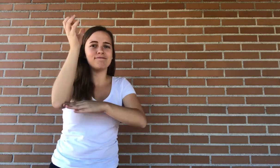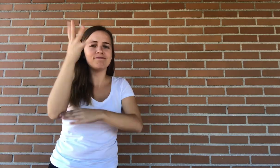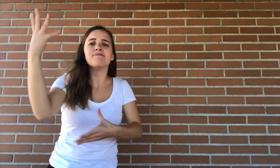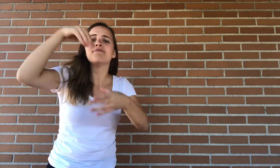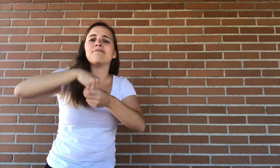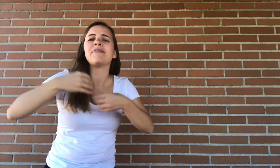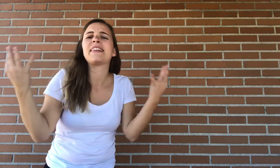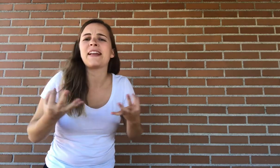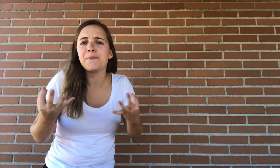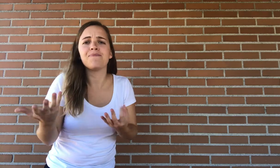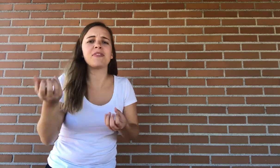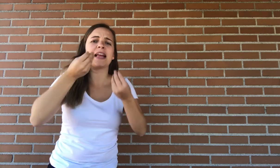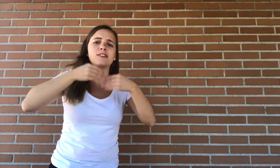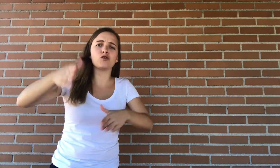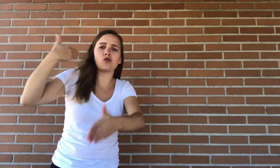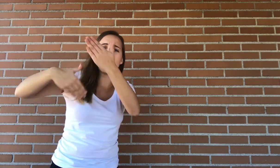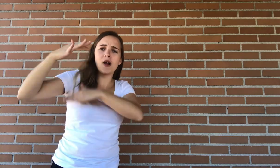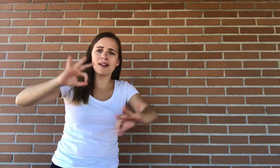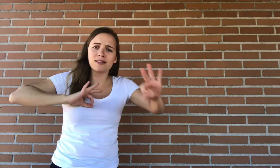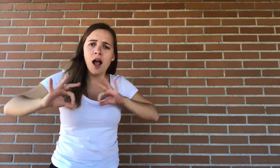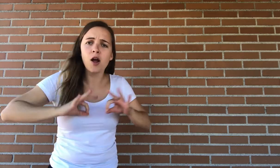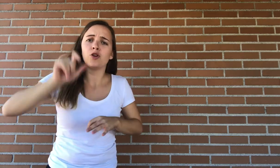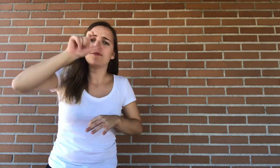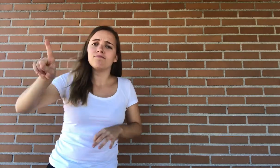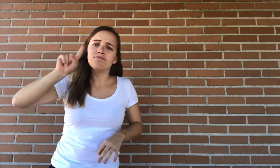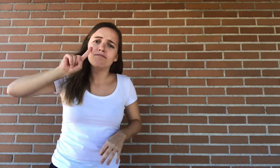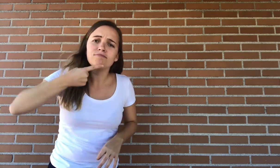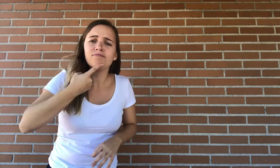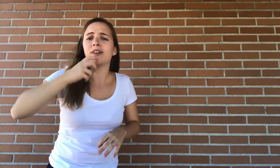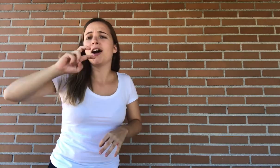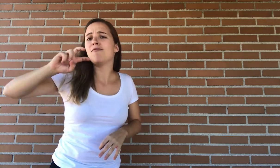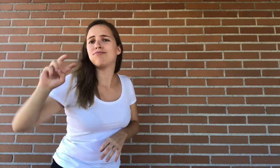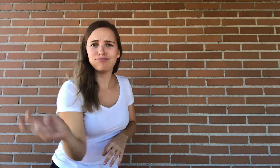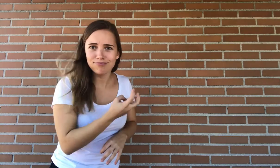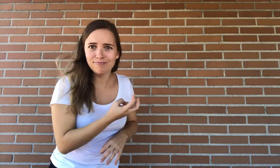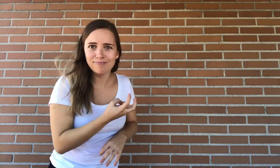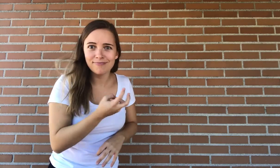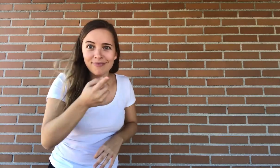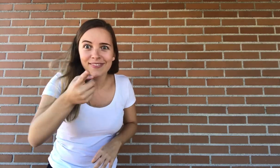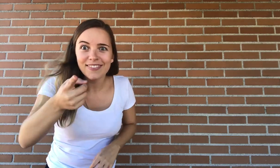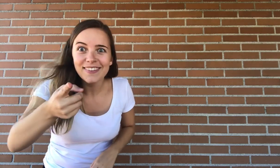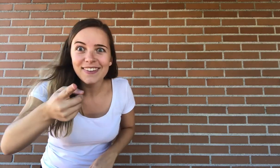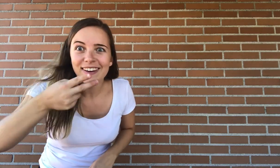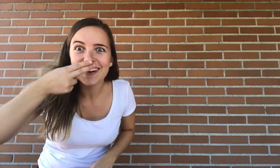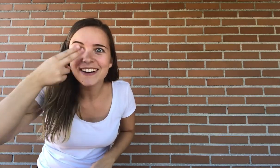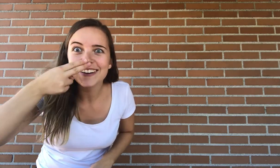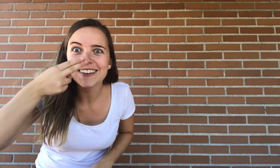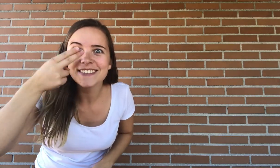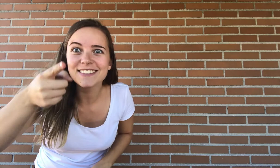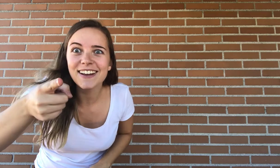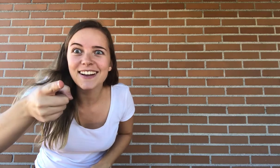que abordarán la historia del teatro sordo, entre otros. ¿Estás interesade, verdad?